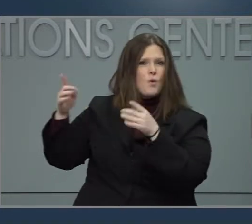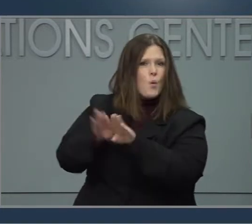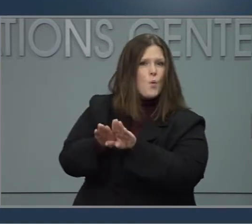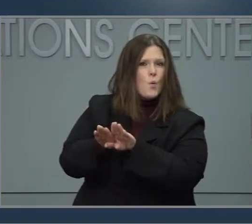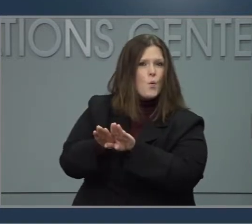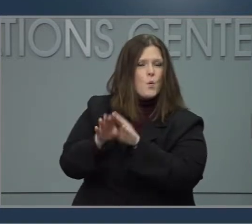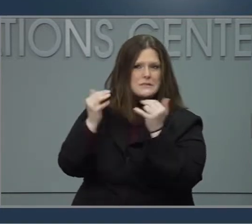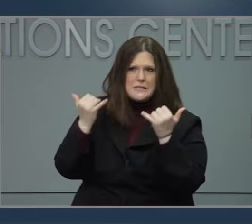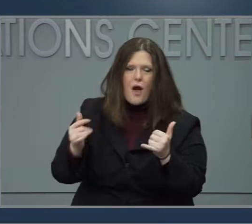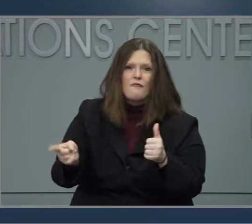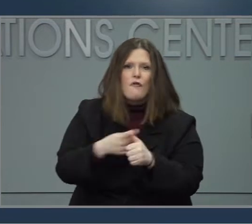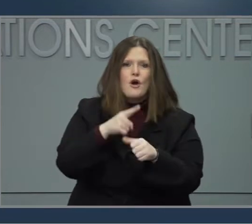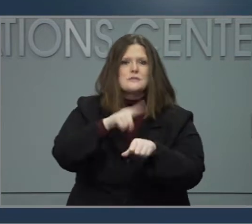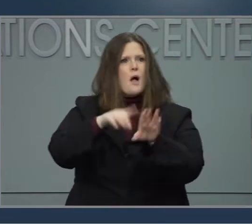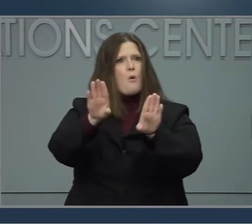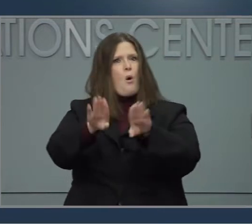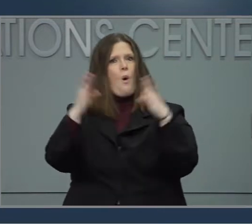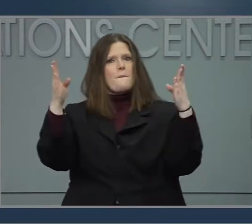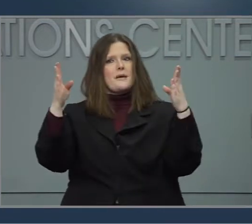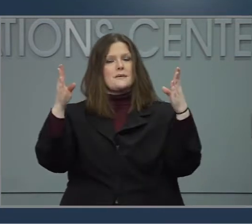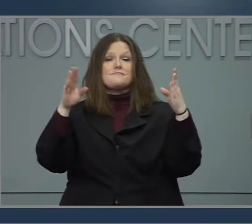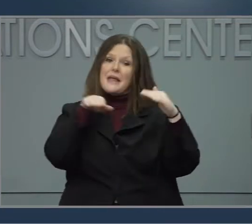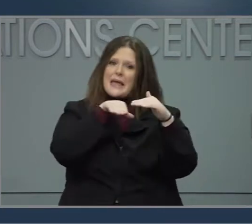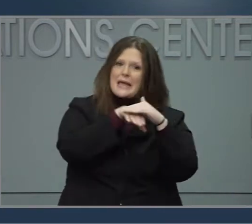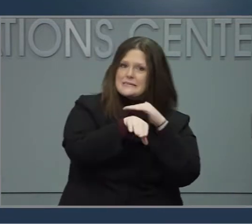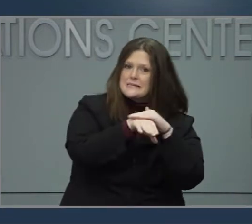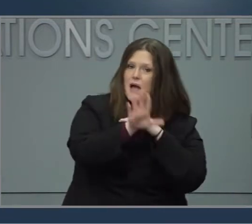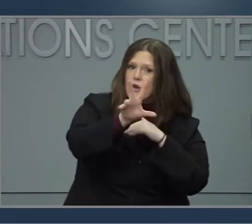La capacidad es treinta por ciento.